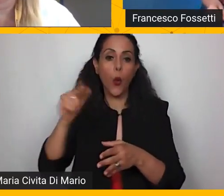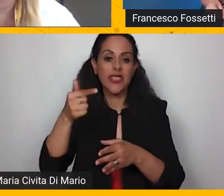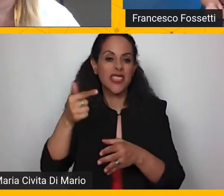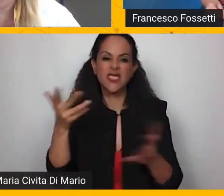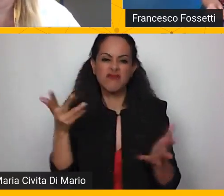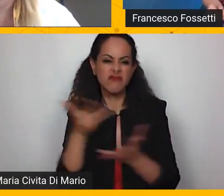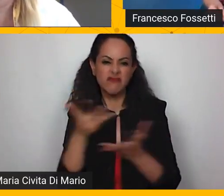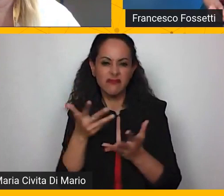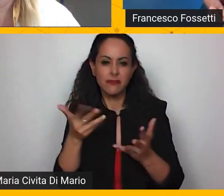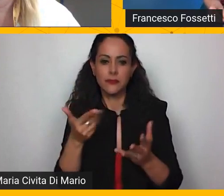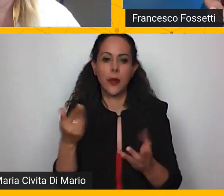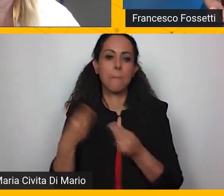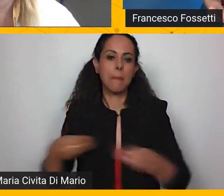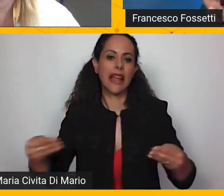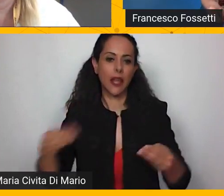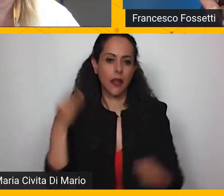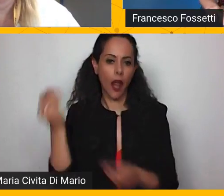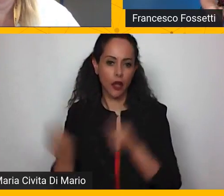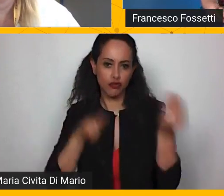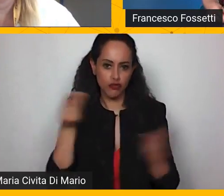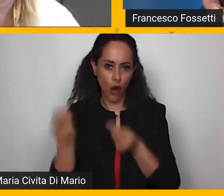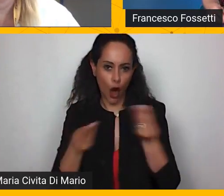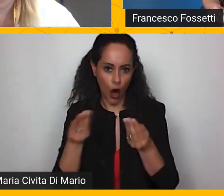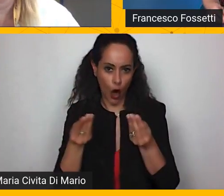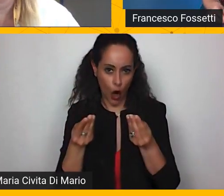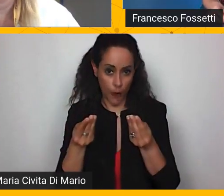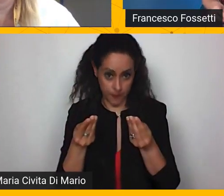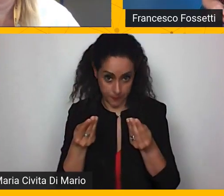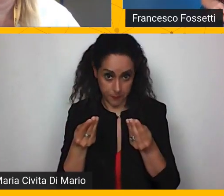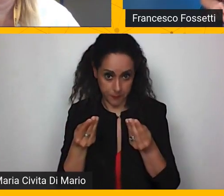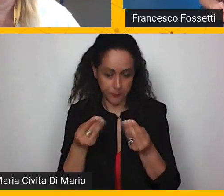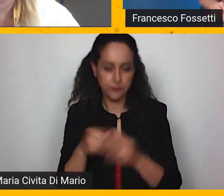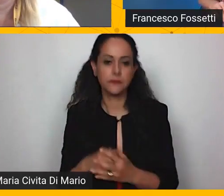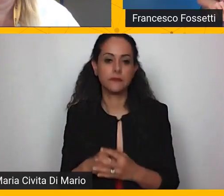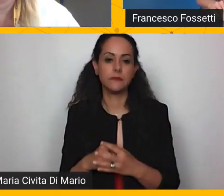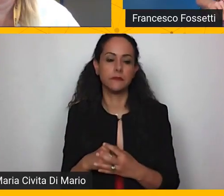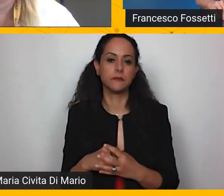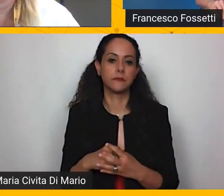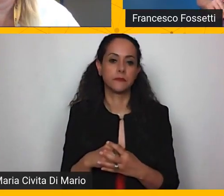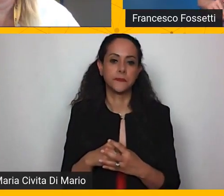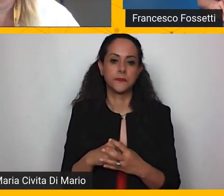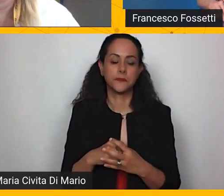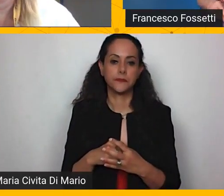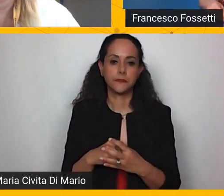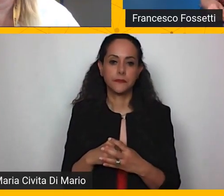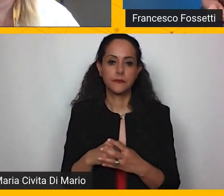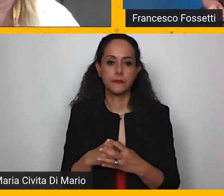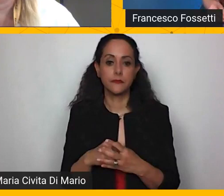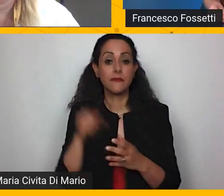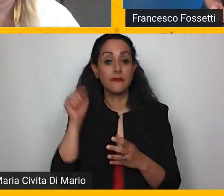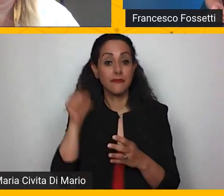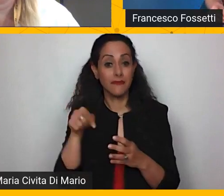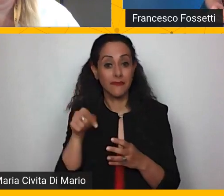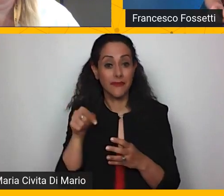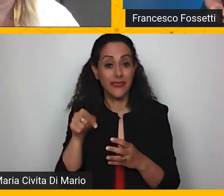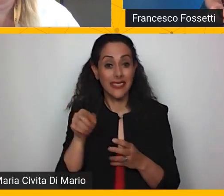materiale di gioco. D'accordo?